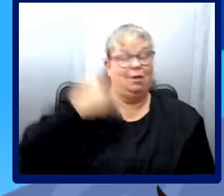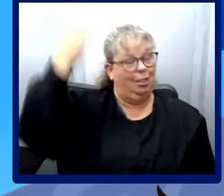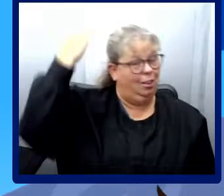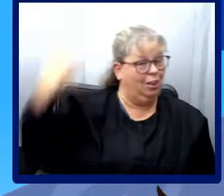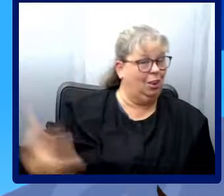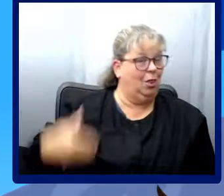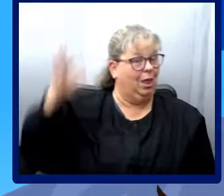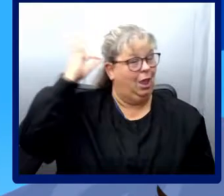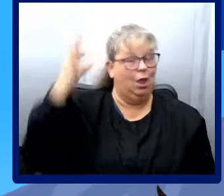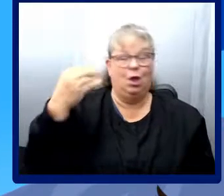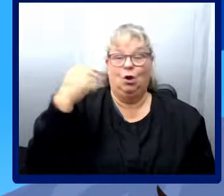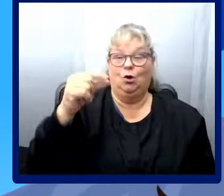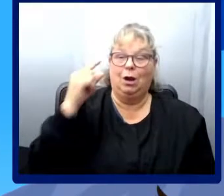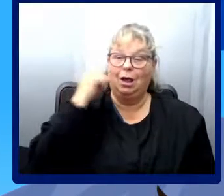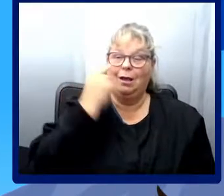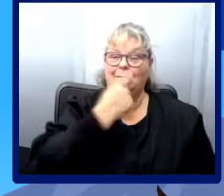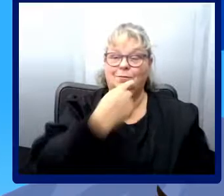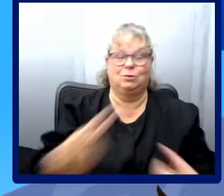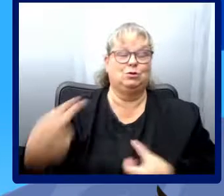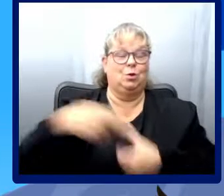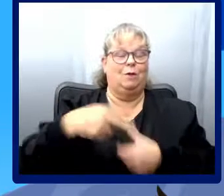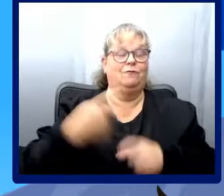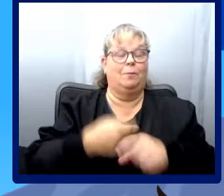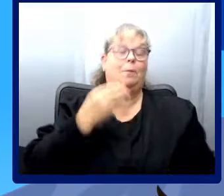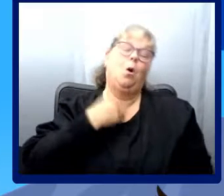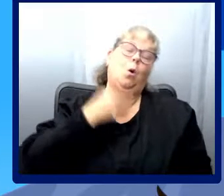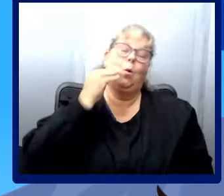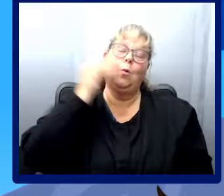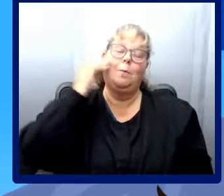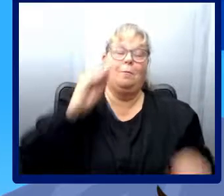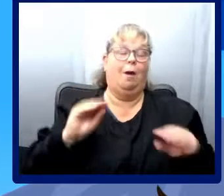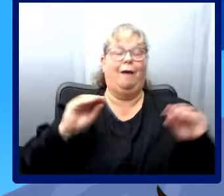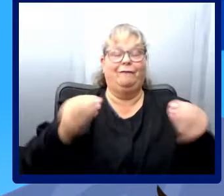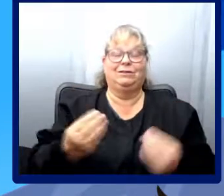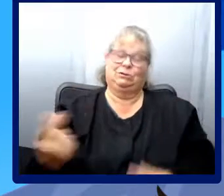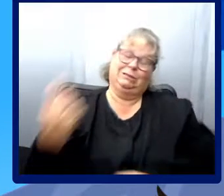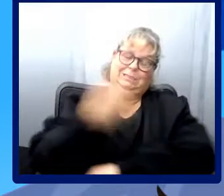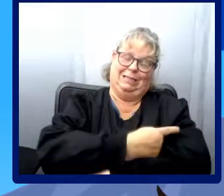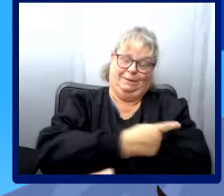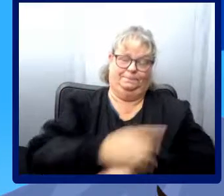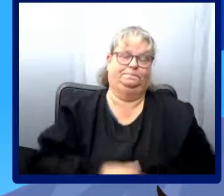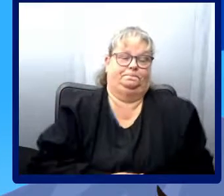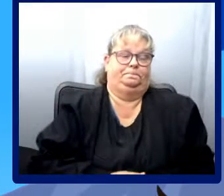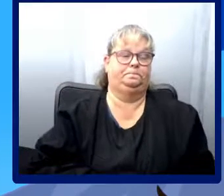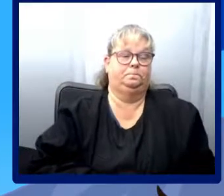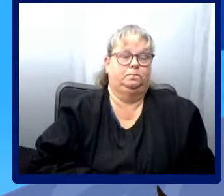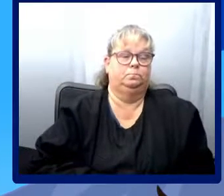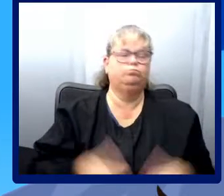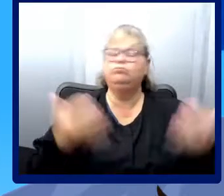y me uno a ustedes desde mi oficina en casa hoy. Agenda - D ¿Qué vamos a hablar hoy?